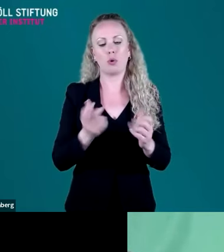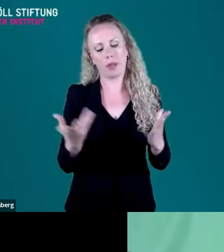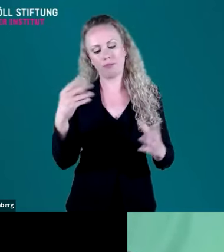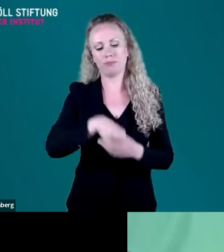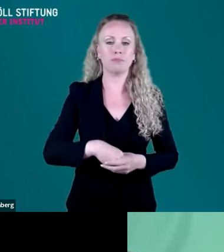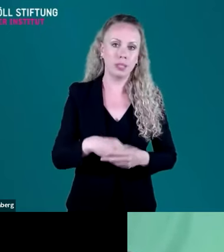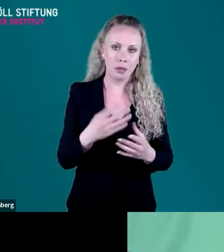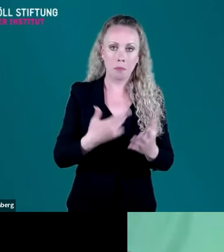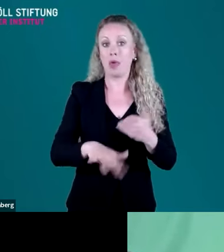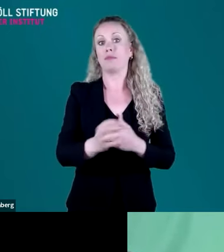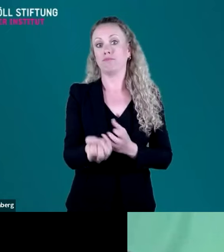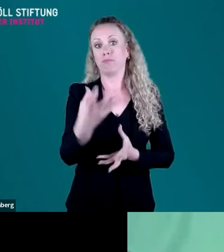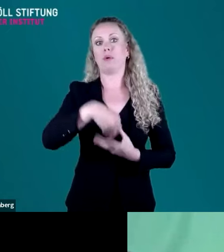Ja, so. Vielen, vielen Dank.